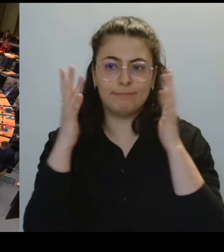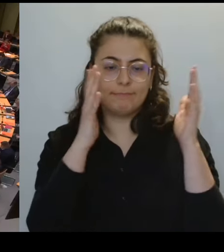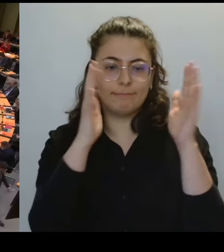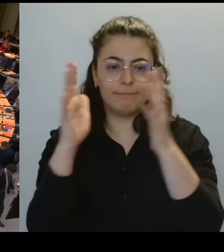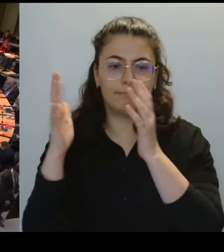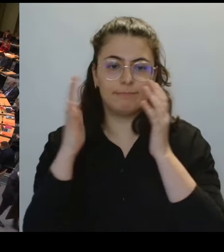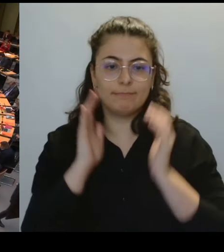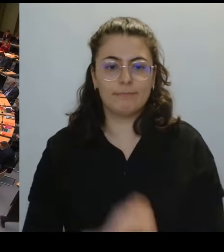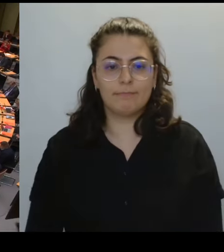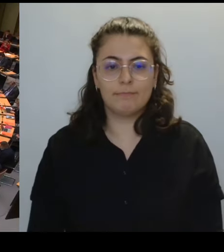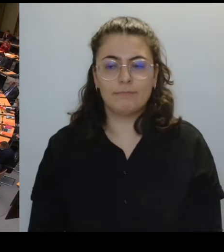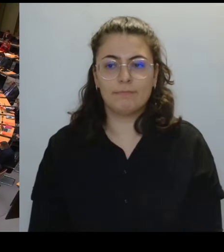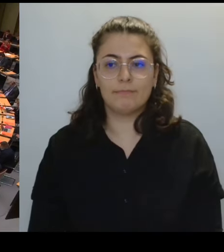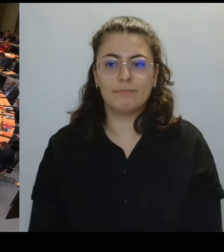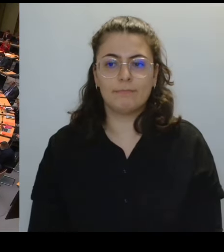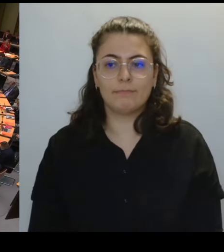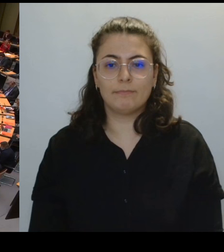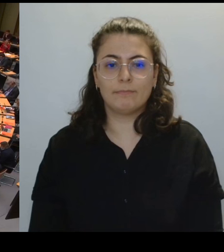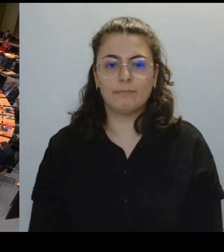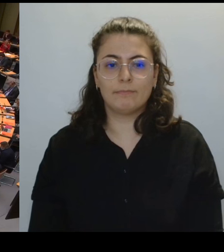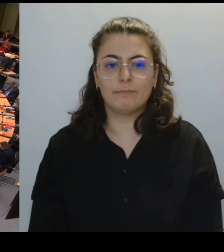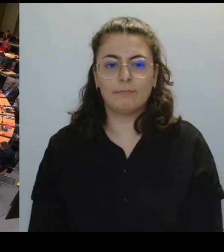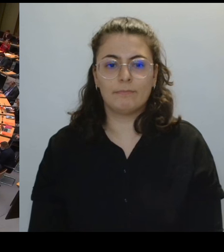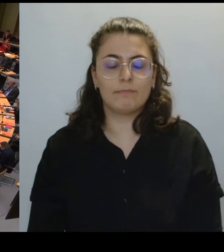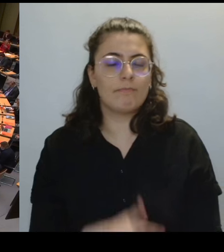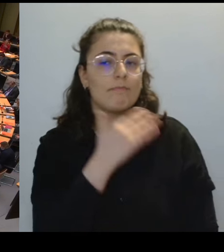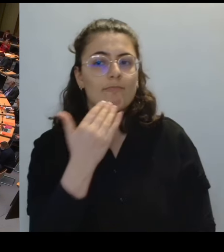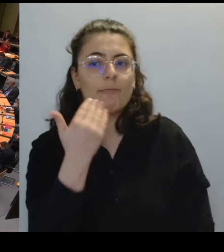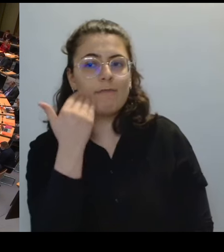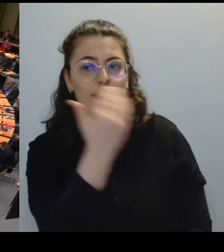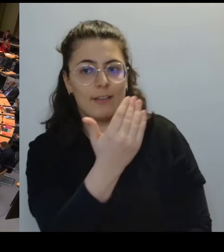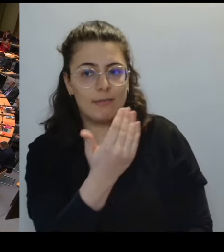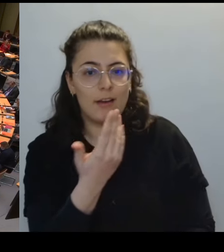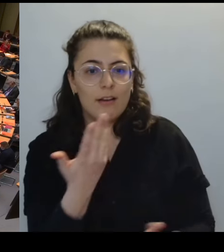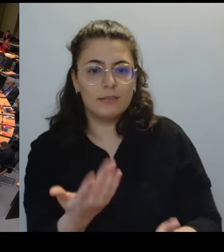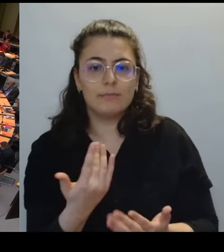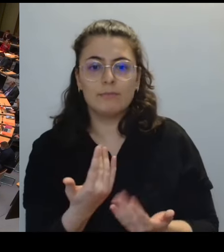(Rednerwechsel) Vielen Dank! Und für die Fraktion Bündnis 90/Die Grünen spricht nun die Kollegin Pieroth.